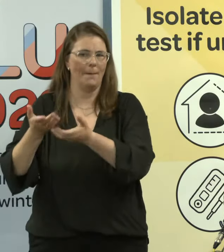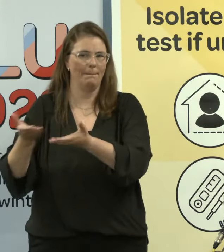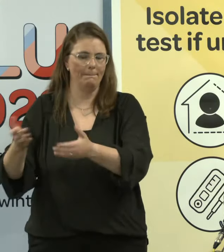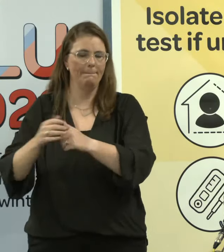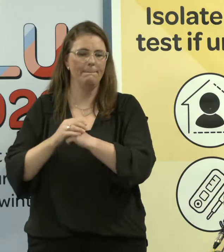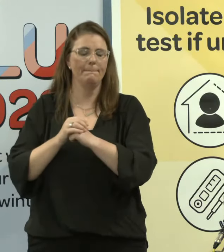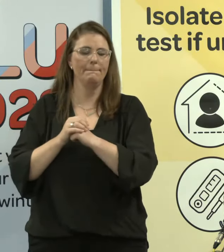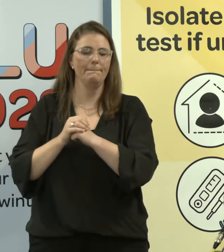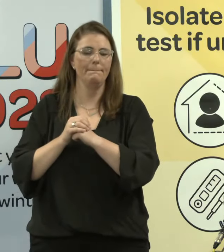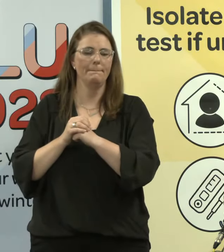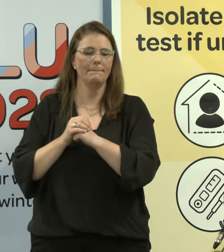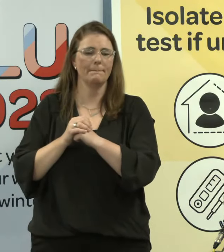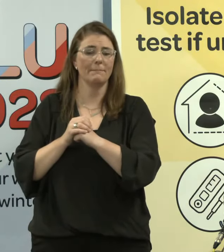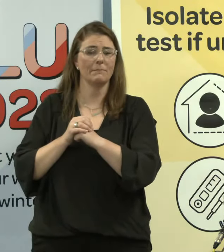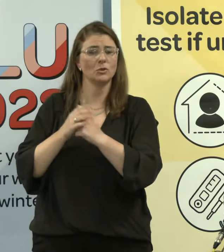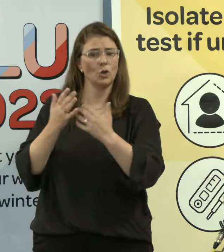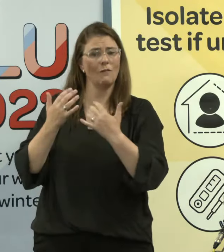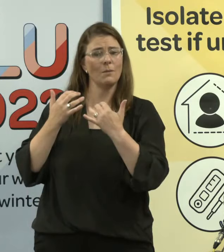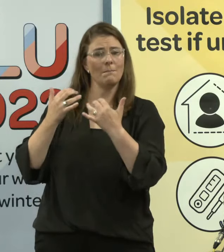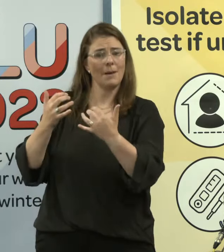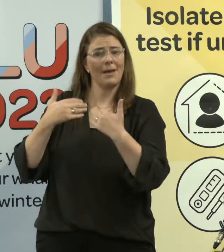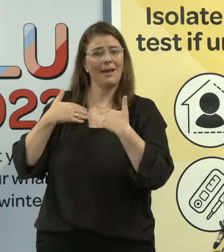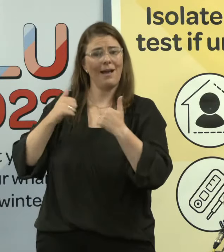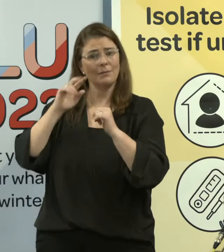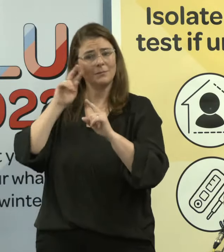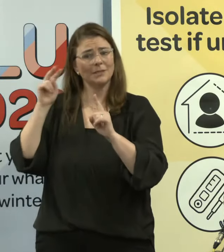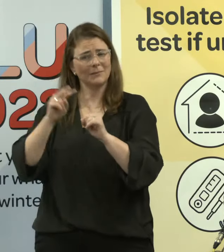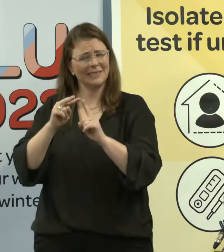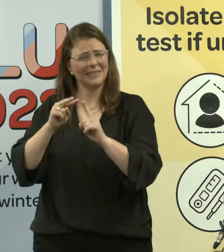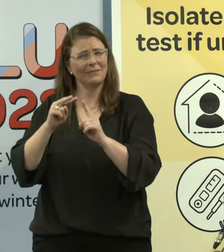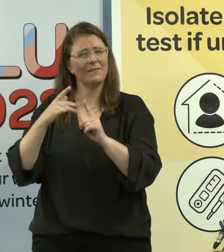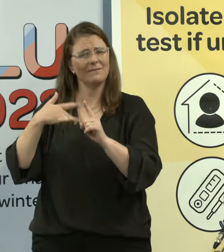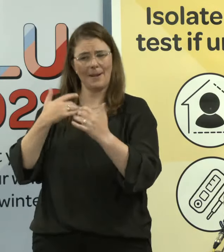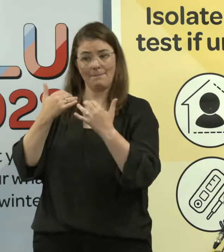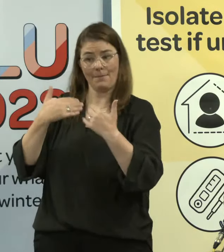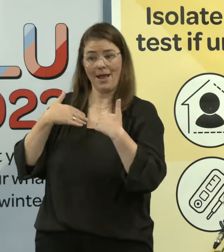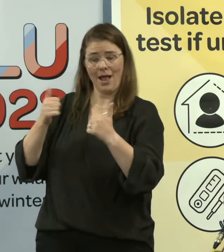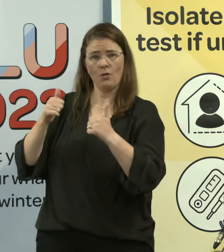titiro tatou me pehea e taea tonu ai te tiaki i te hunga